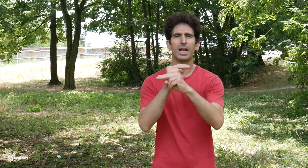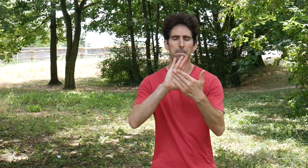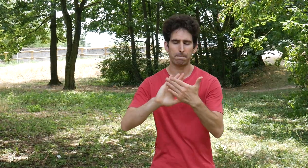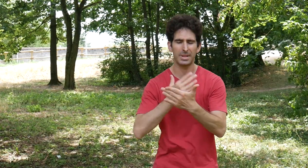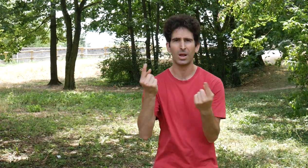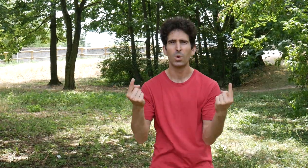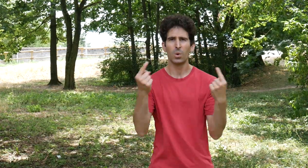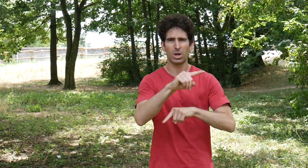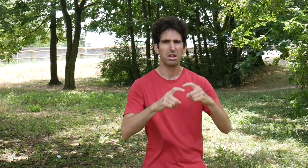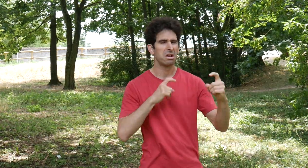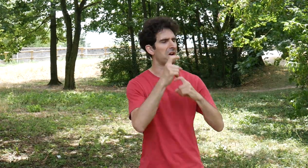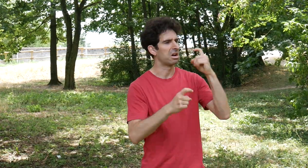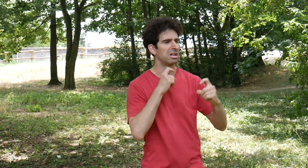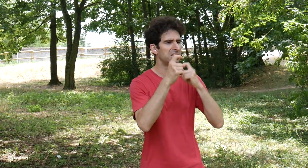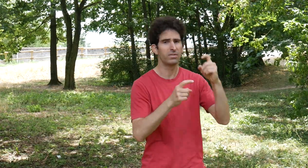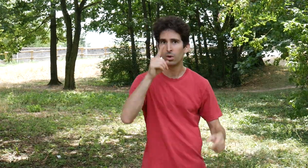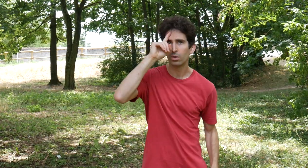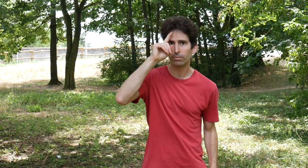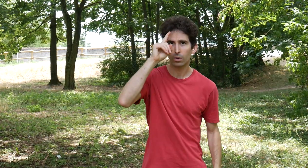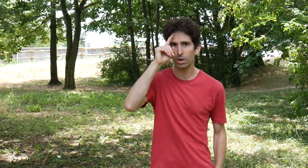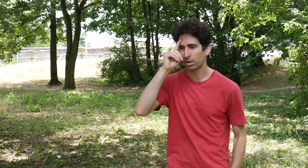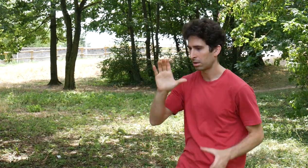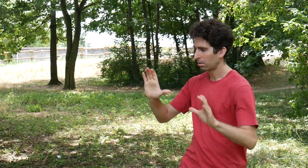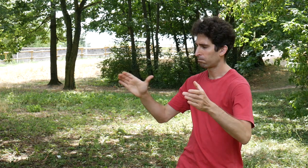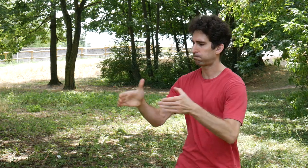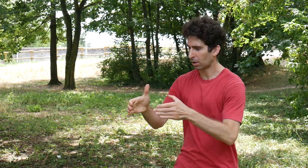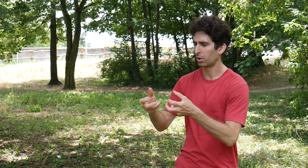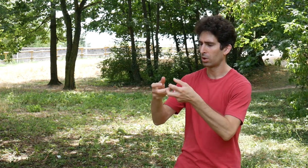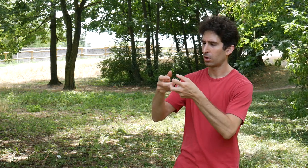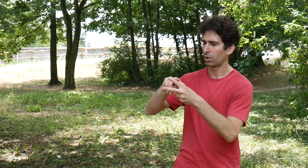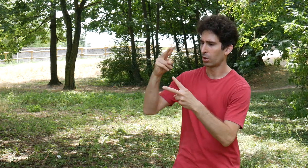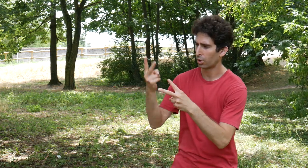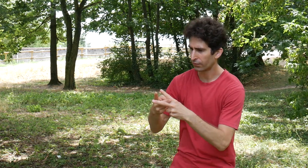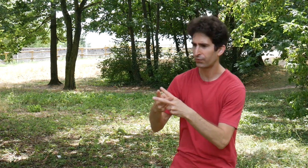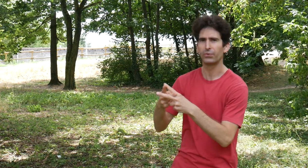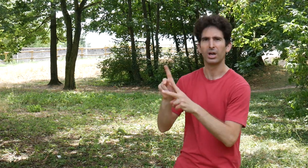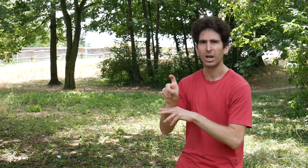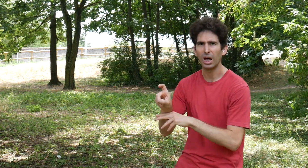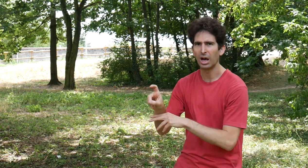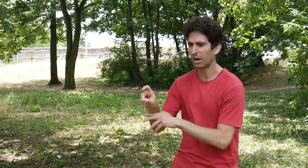Les abeilles à miel, au contraire, sont agressives. Pourquoi ? Elles doivent défendre la ruche